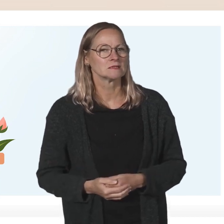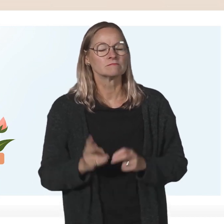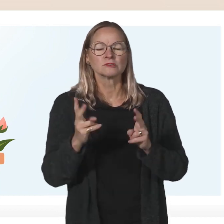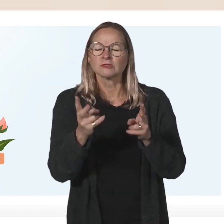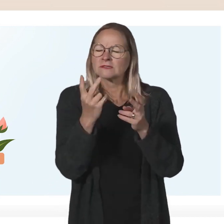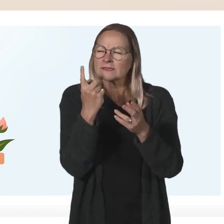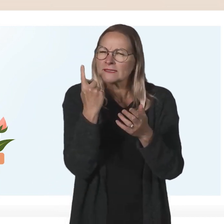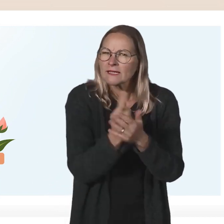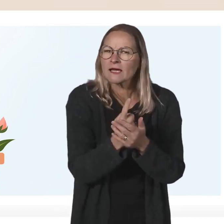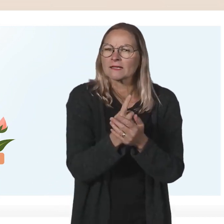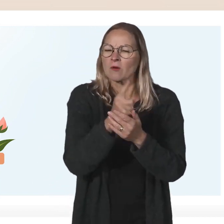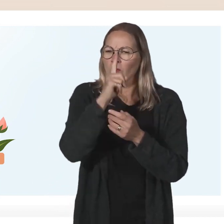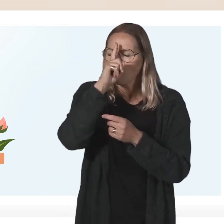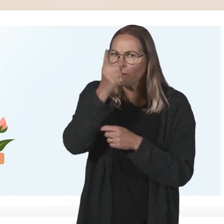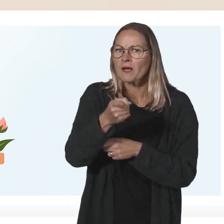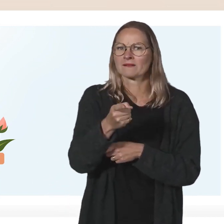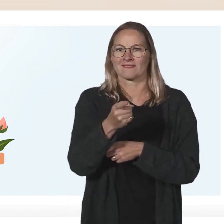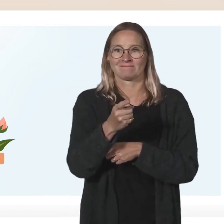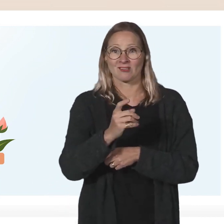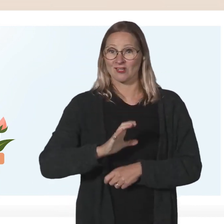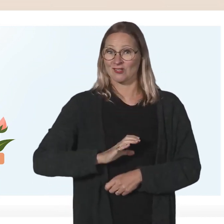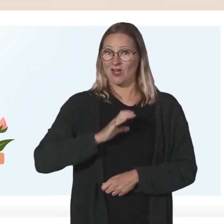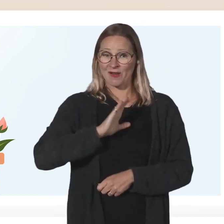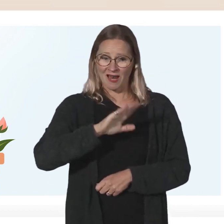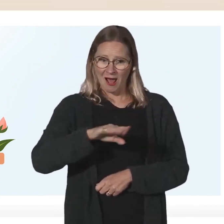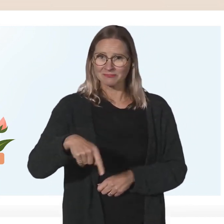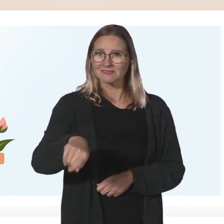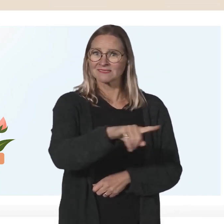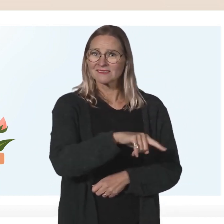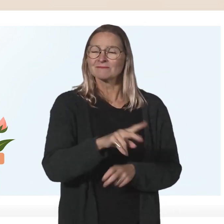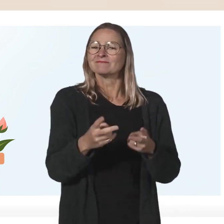Lisäksi on tärkeä ymmärtää, että coda-lapsetkin -